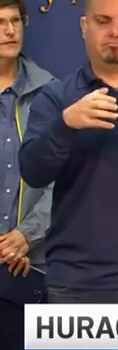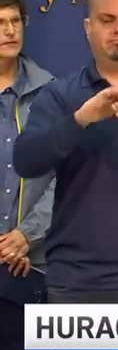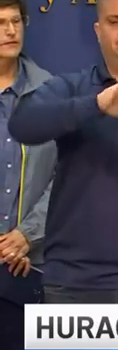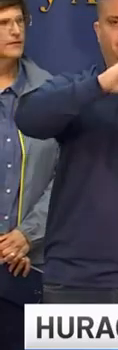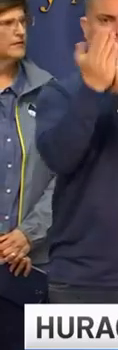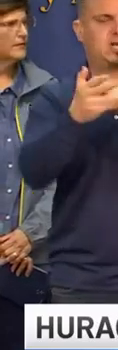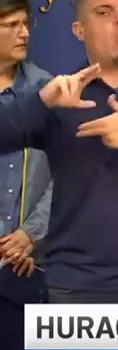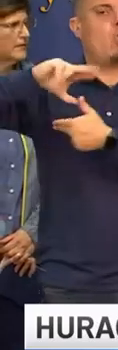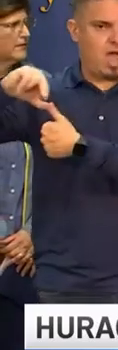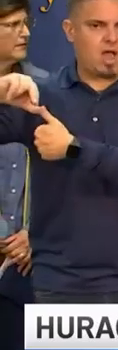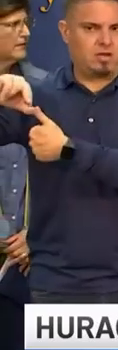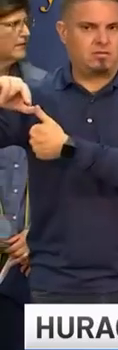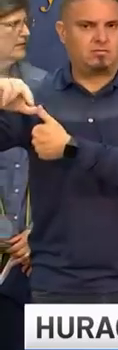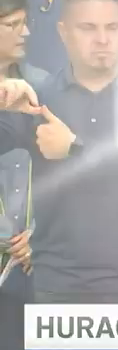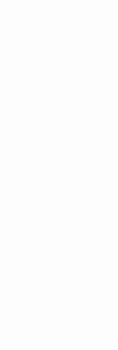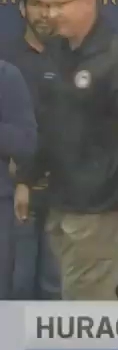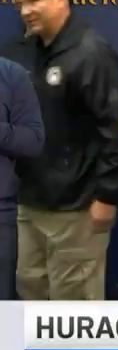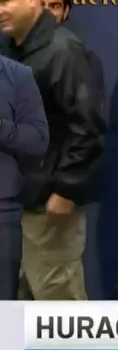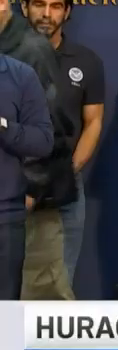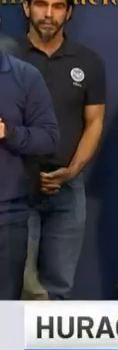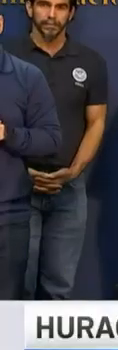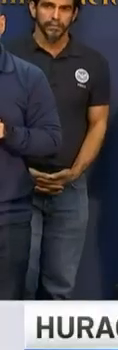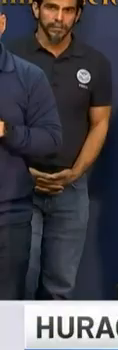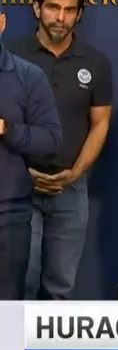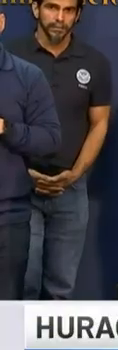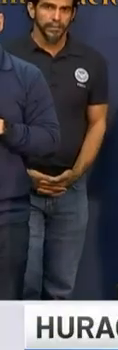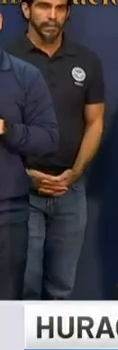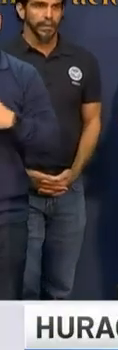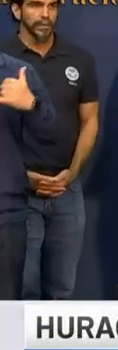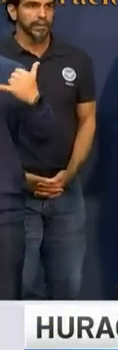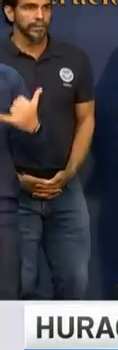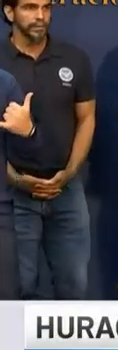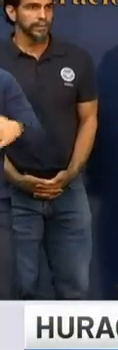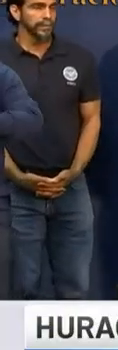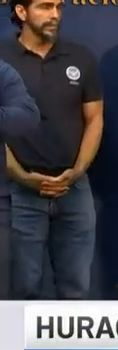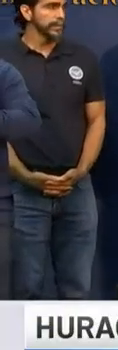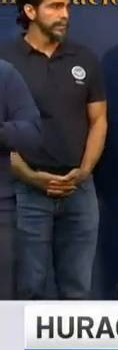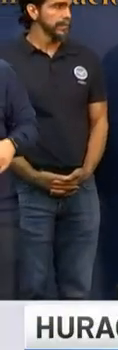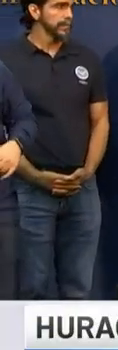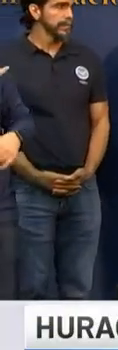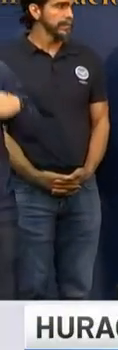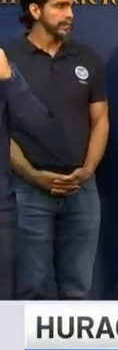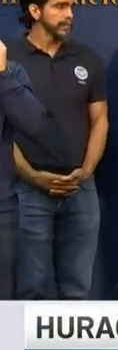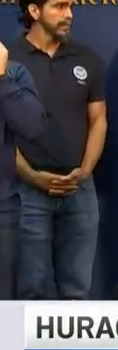PODEMOS TENER VIENTOS